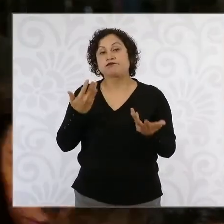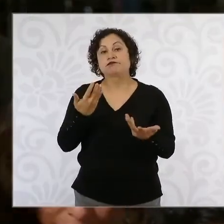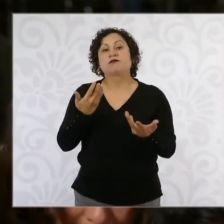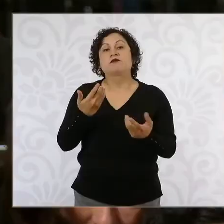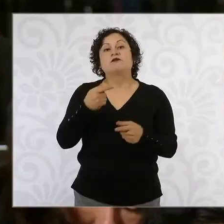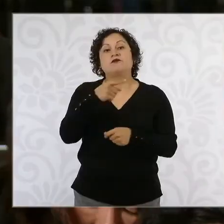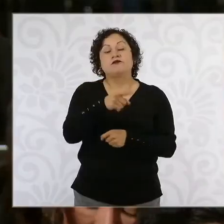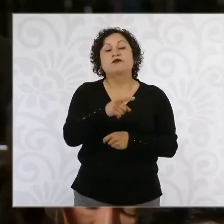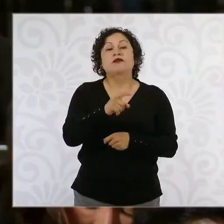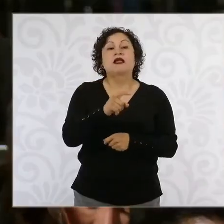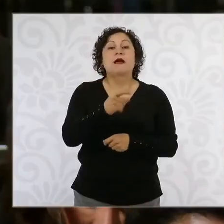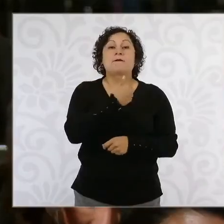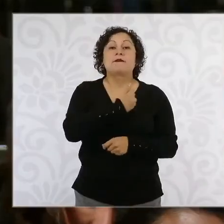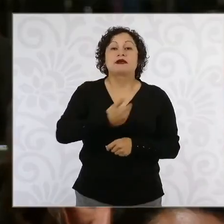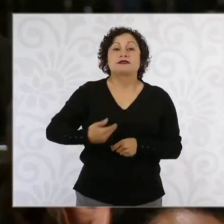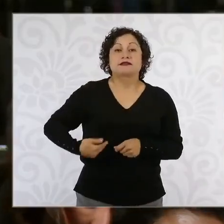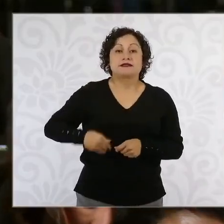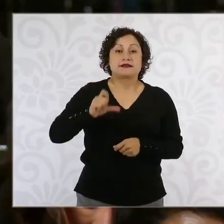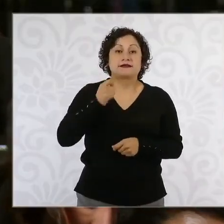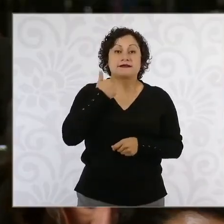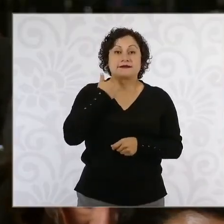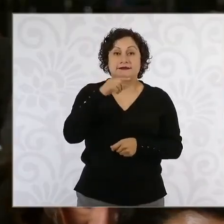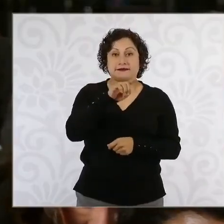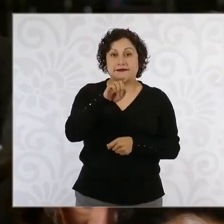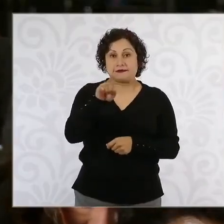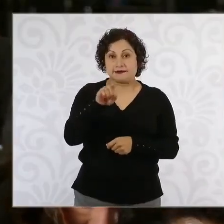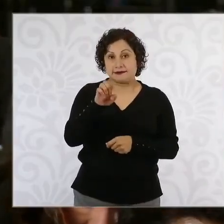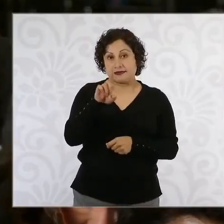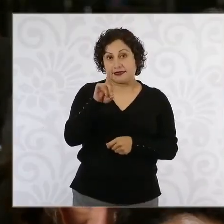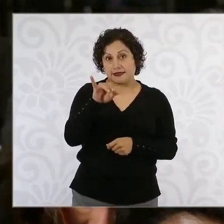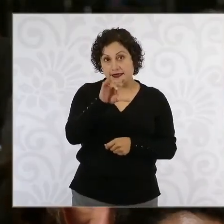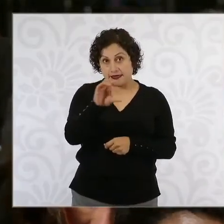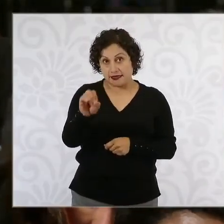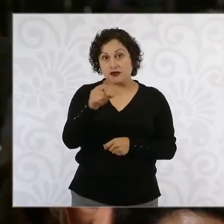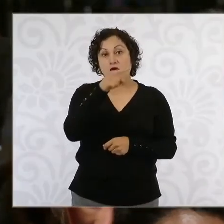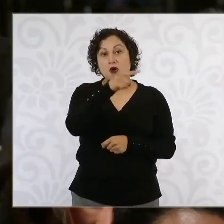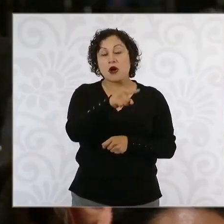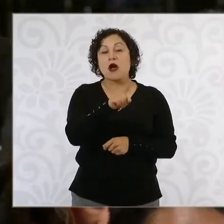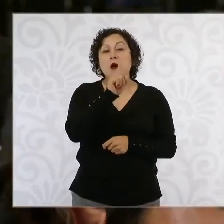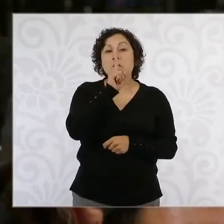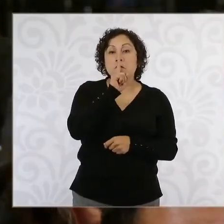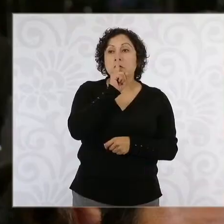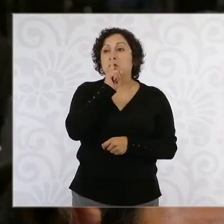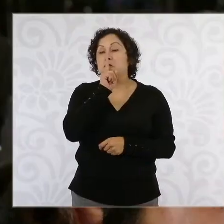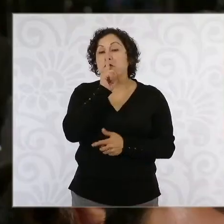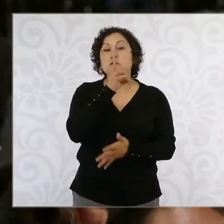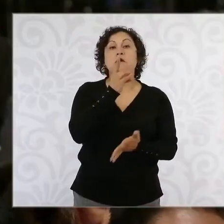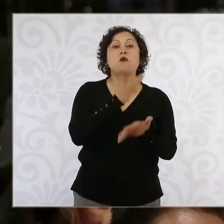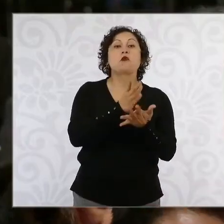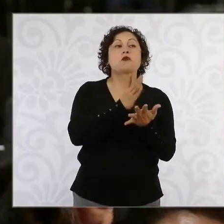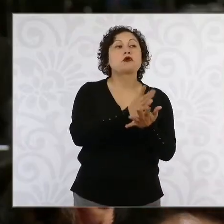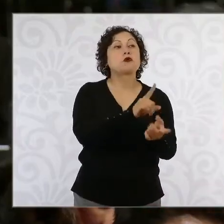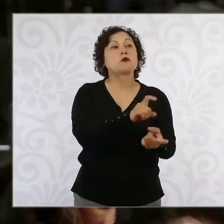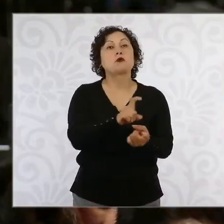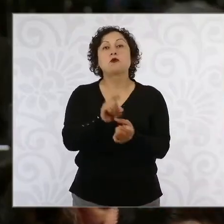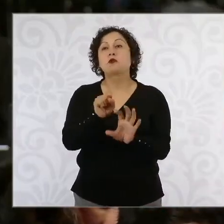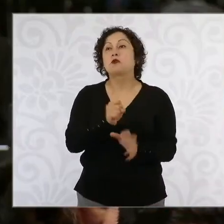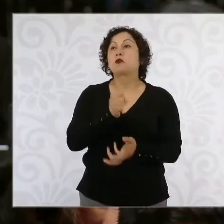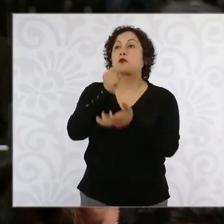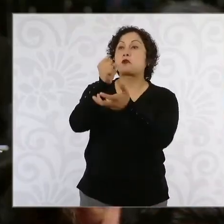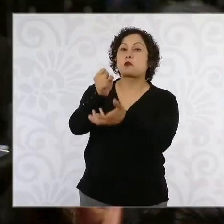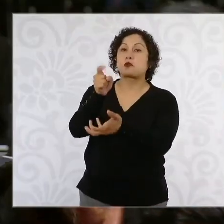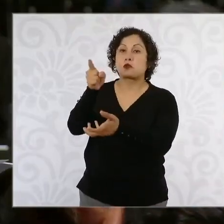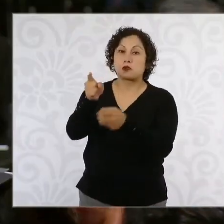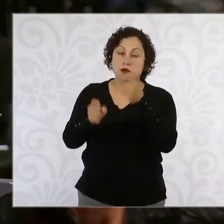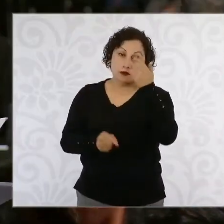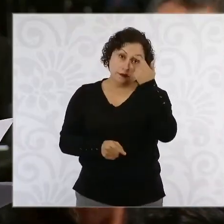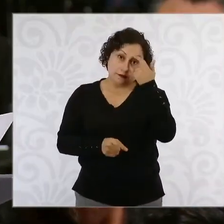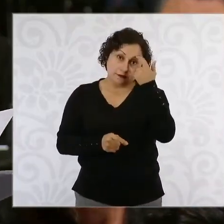cerillo actuó como un simple procurador para la defensa del capital financiero prosigue el